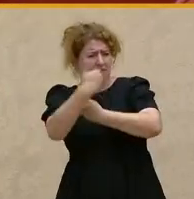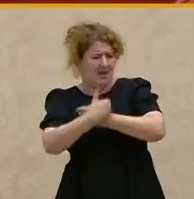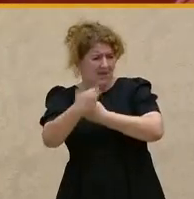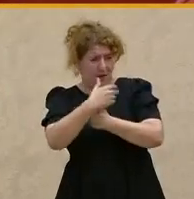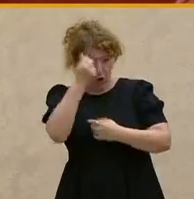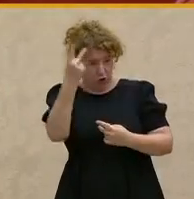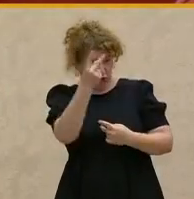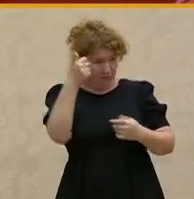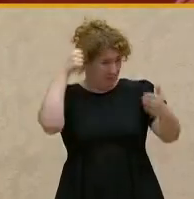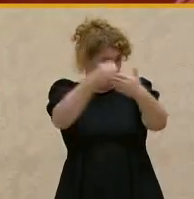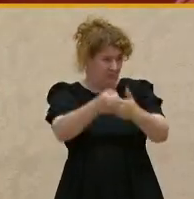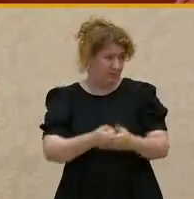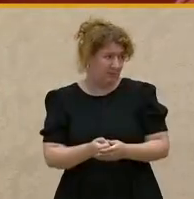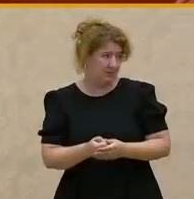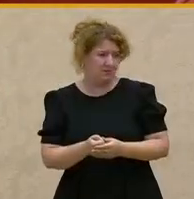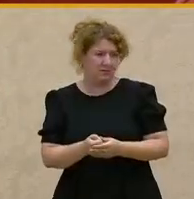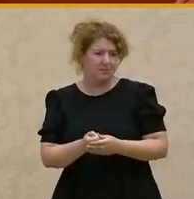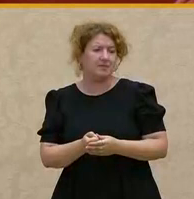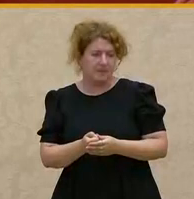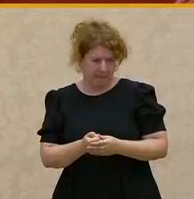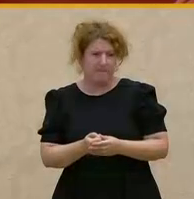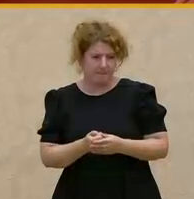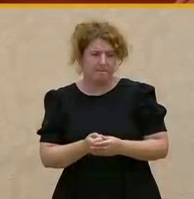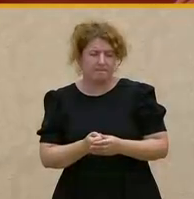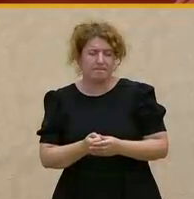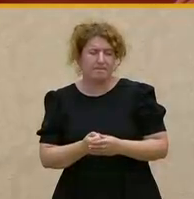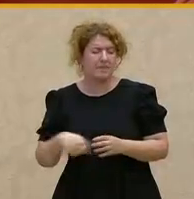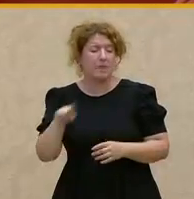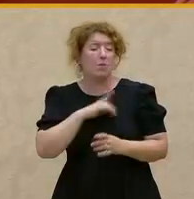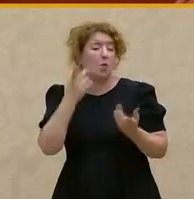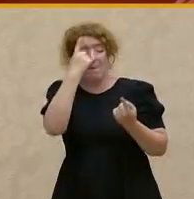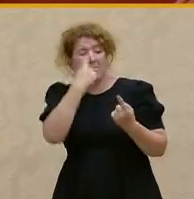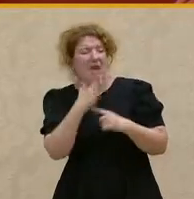bastante tiempo apoyo básico y acompañamiento de otras personas con perfiles diversos. Sin